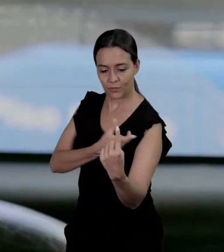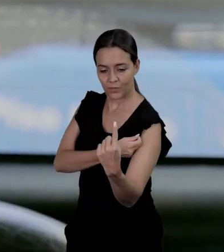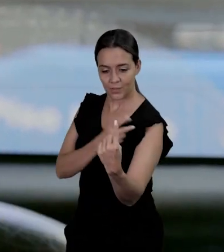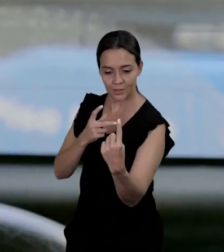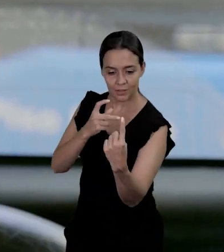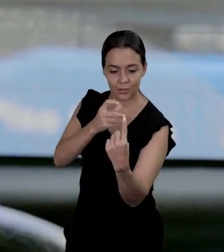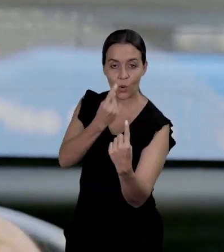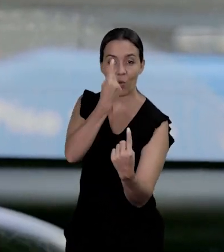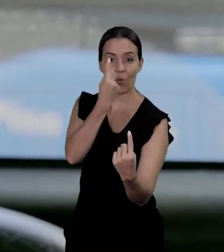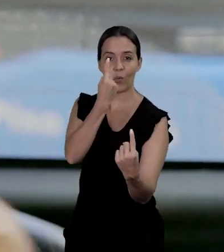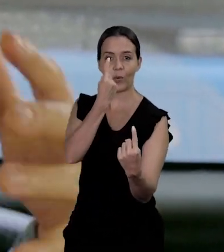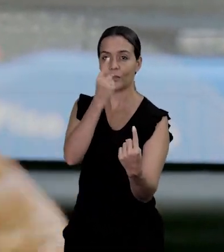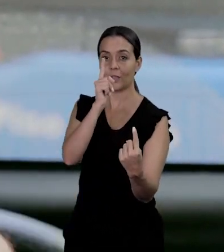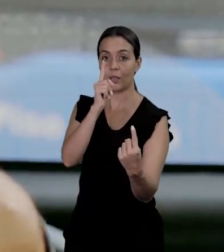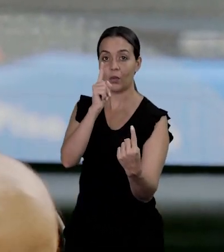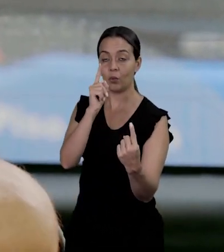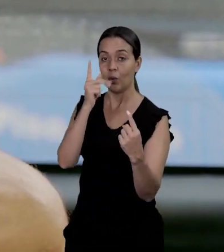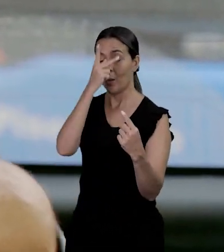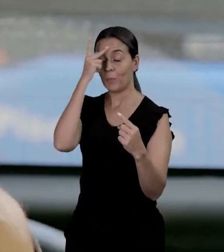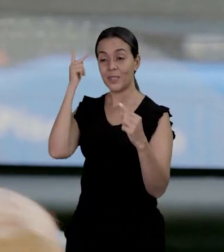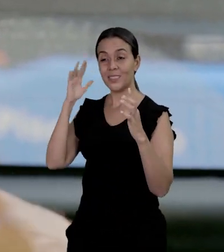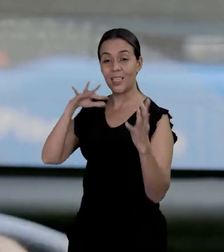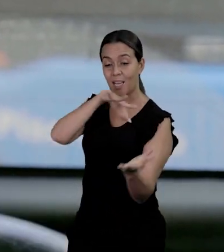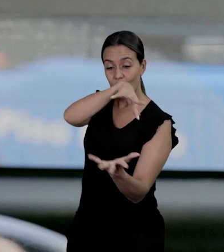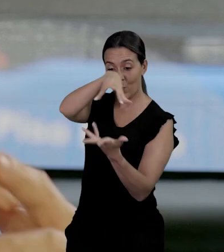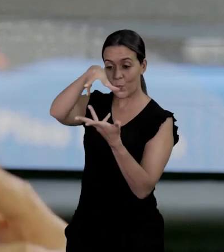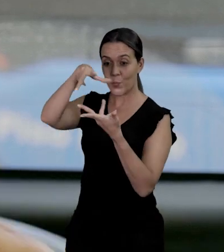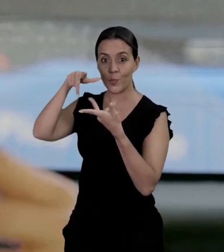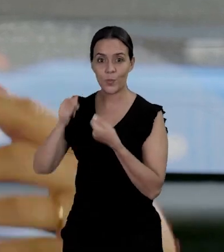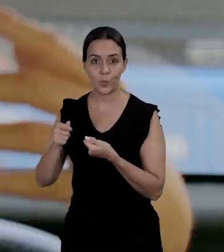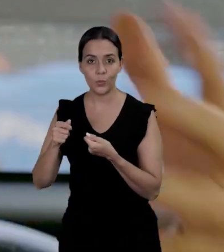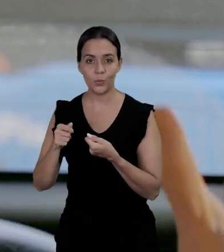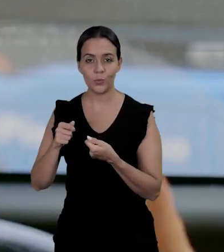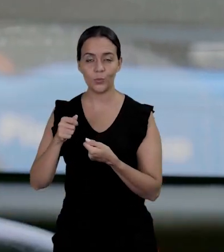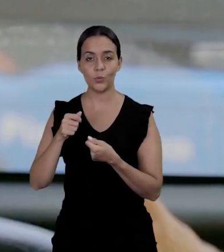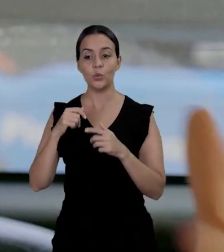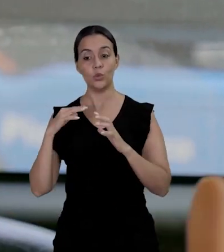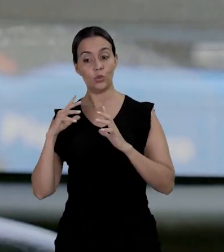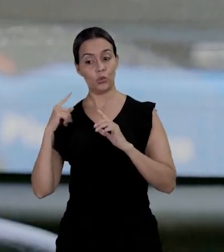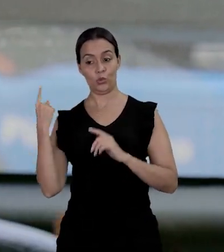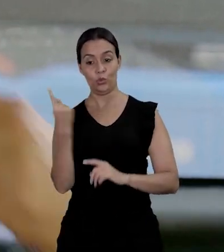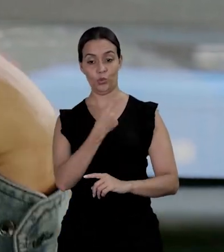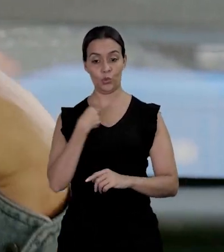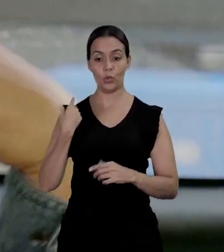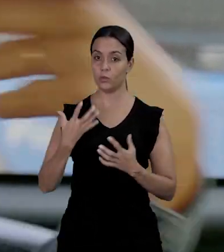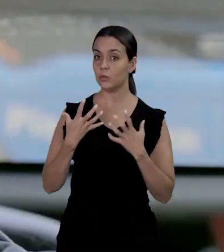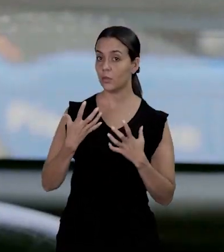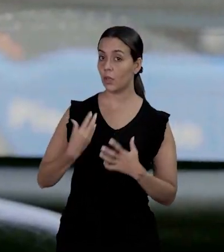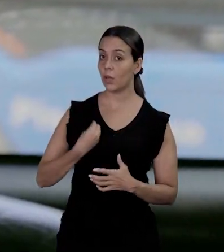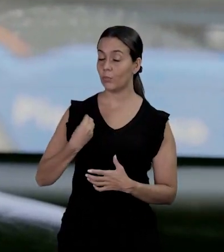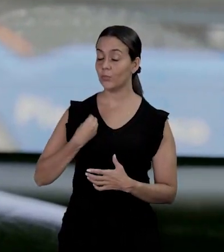ou para aquela pessoa, se faz pensando em que nós precisamos, gostaríamos de sobreviver.